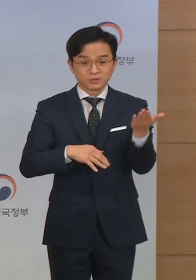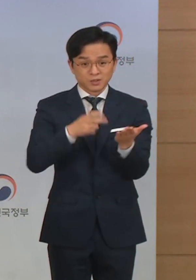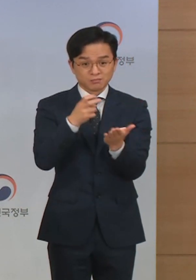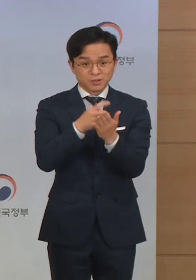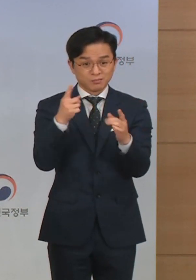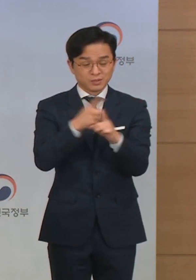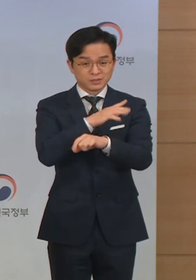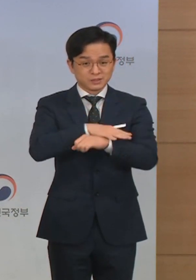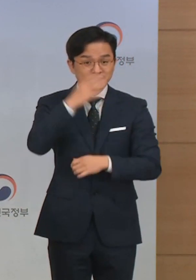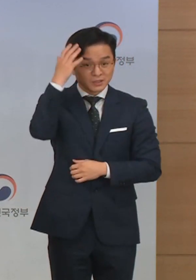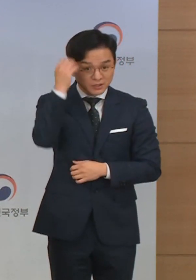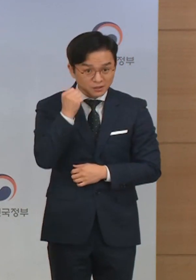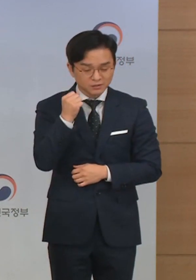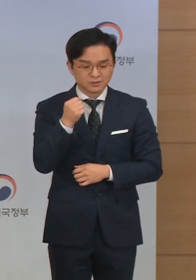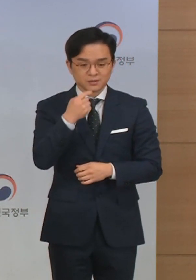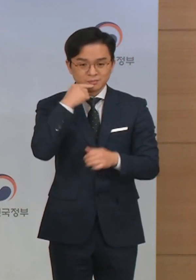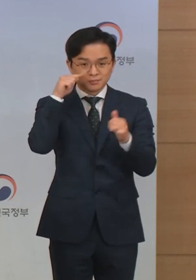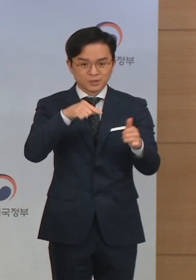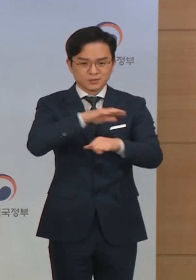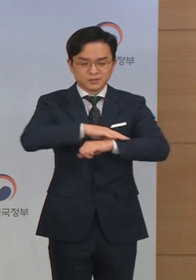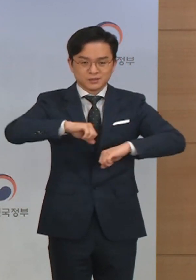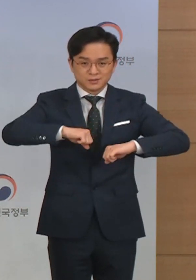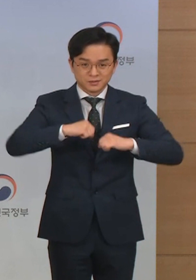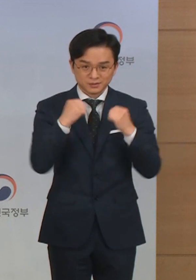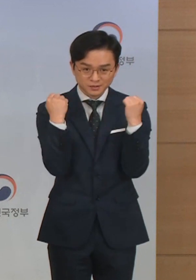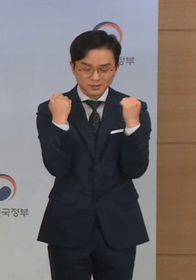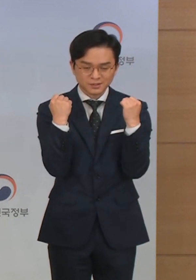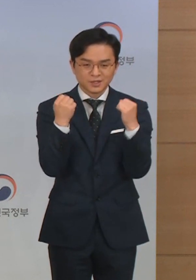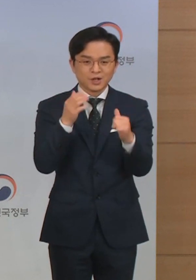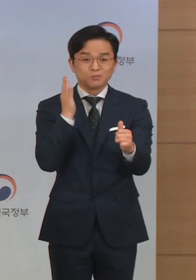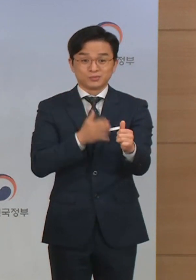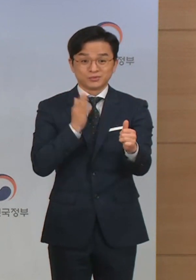격리지침을 충실히 따라주실 것을 당부하셨습니다